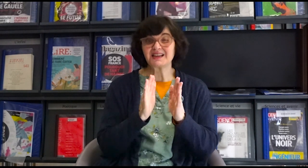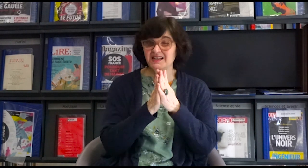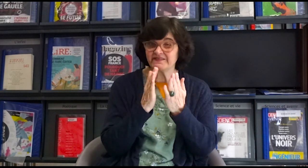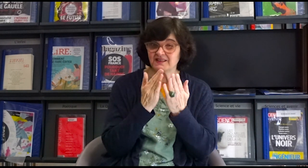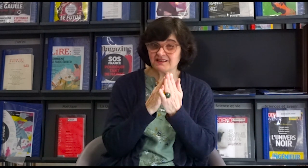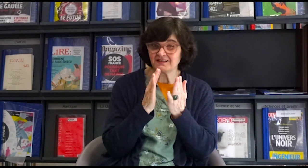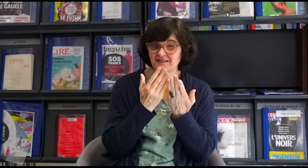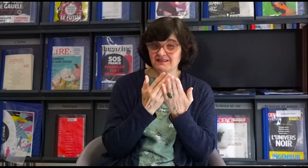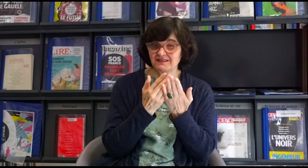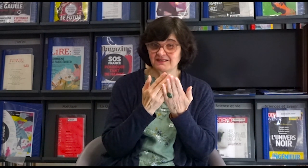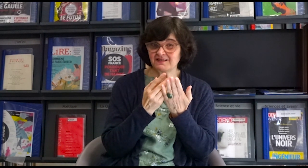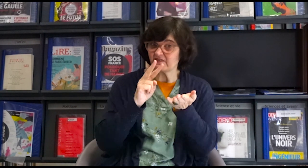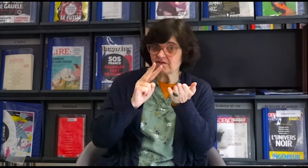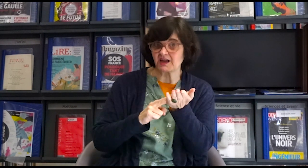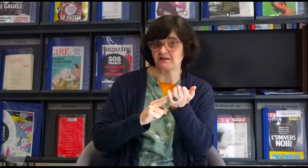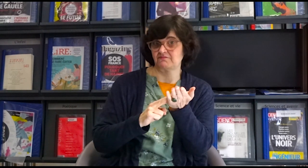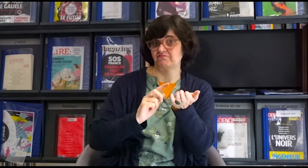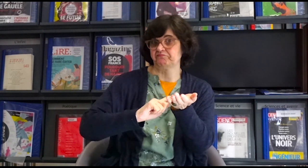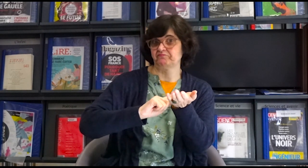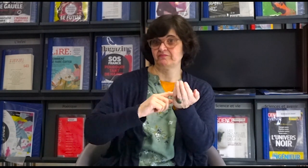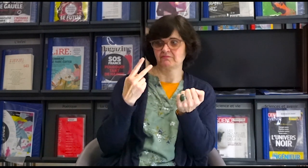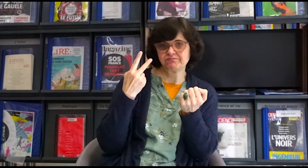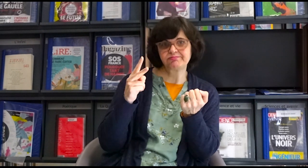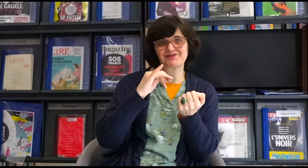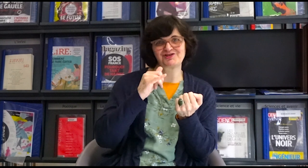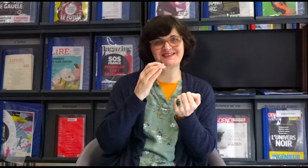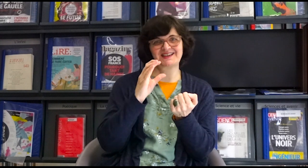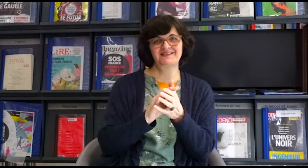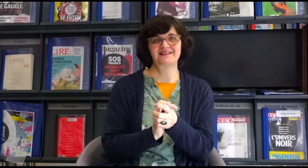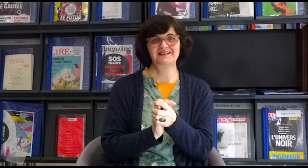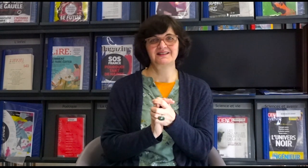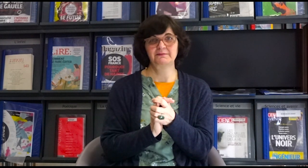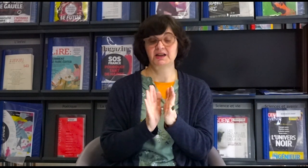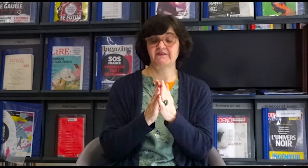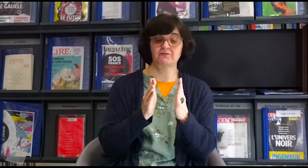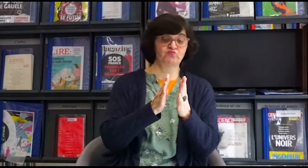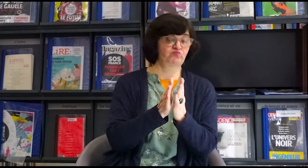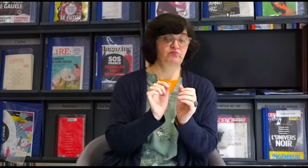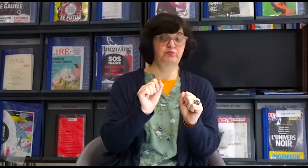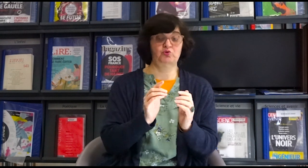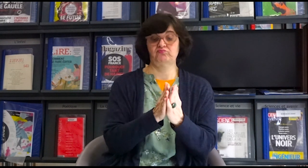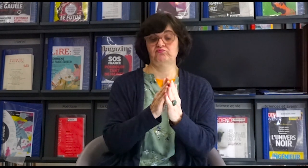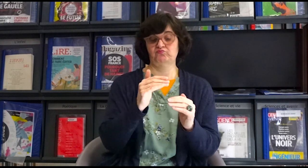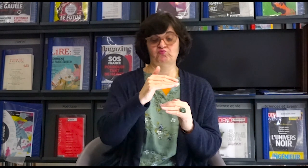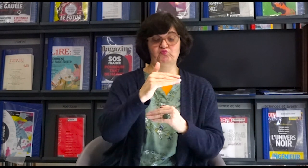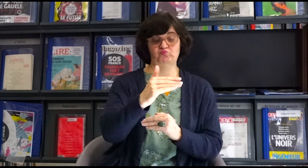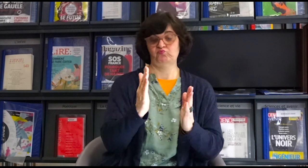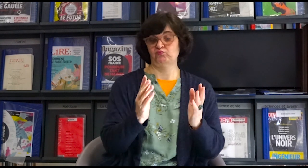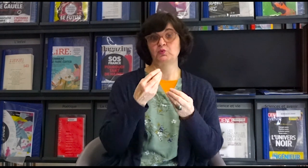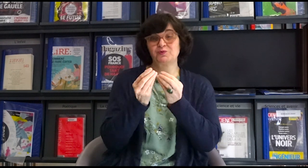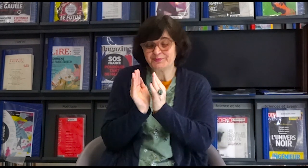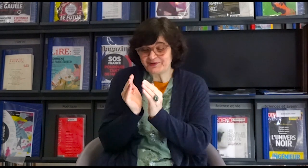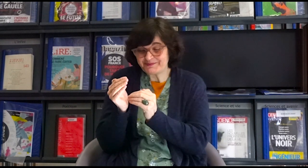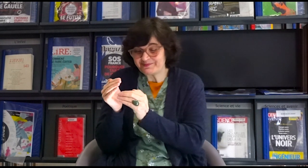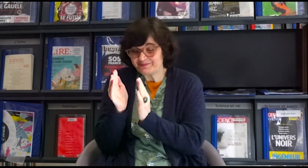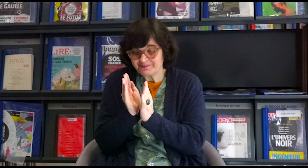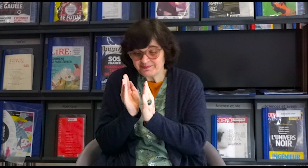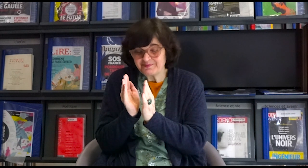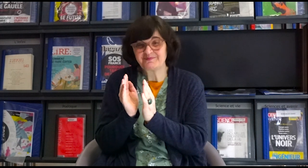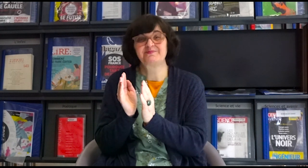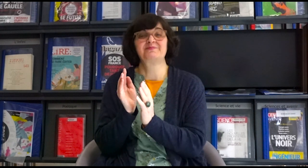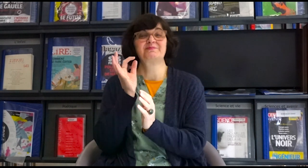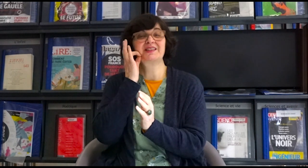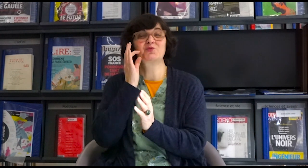des livres de taille moyenne, de tout petits livres vraiment mignons.